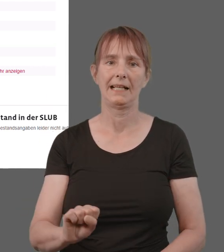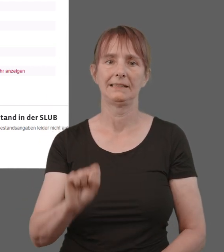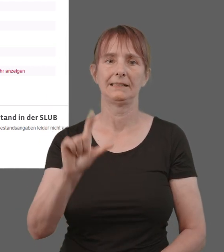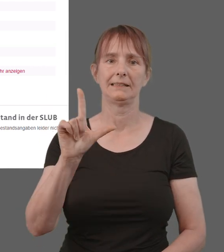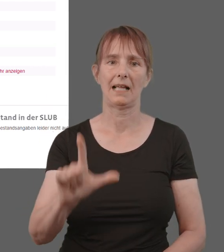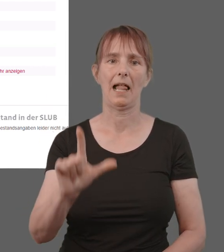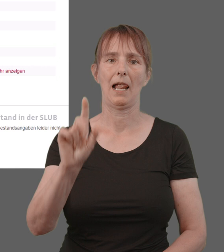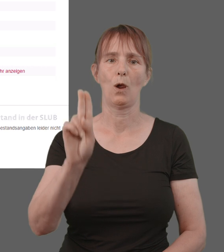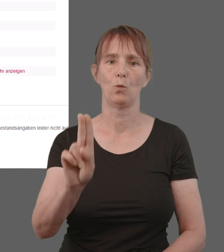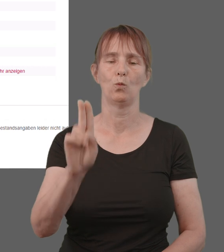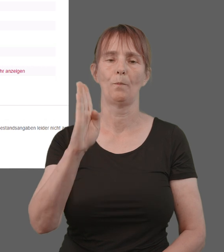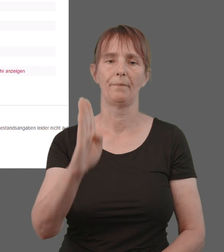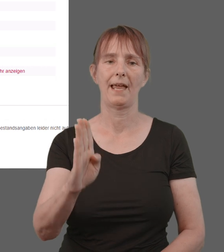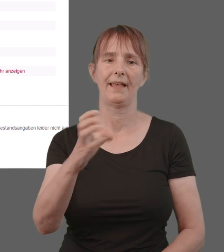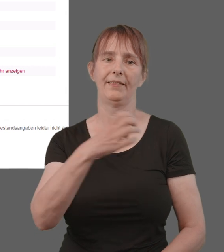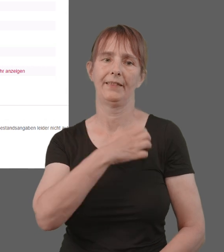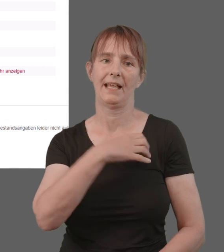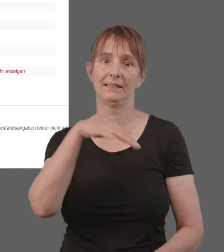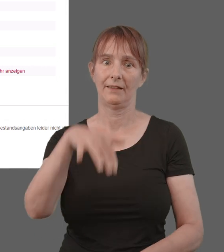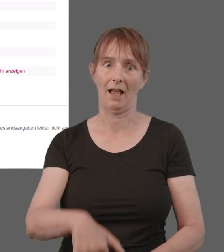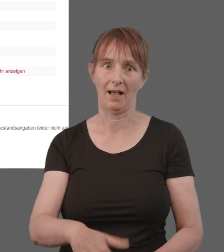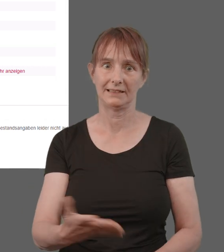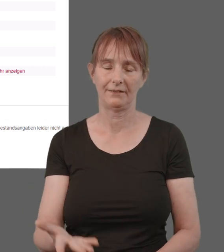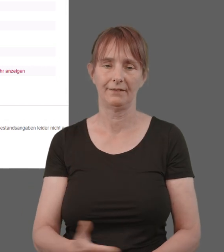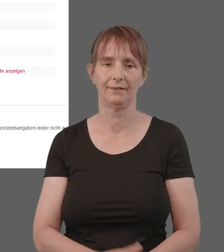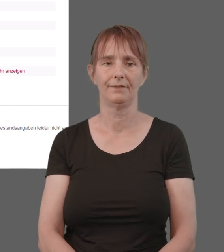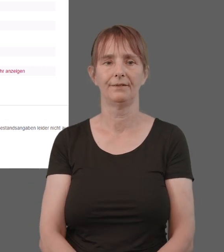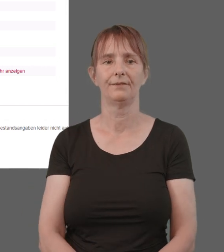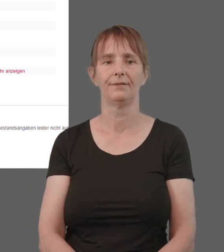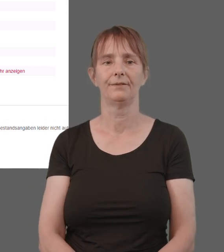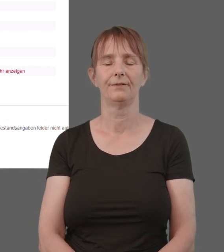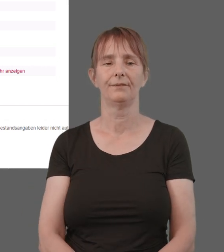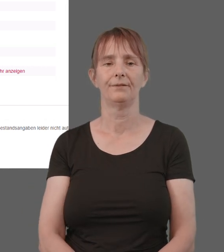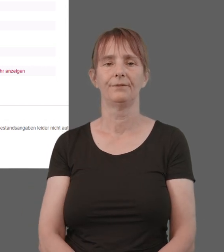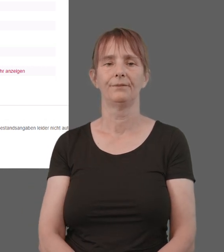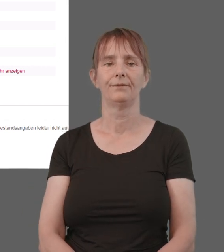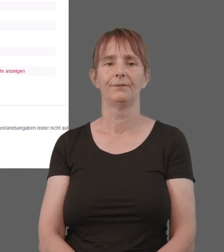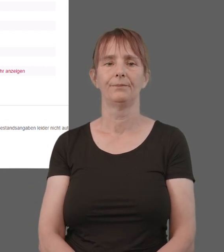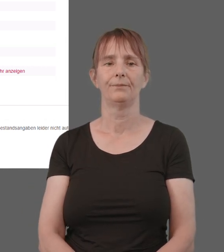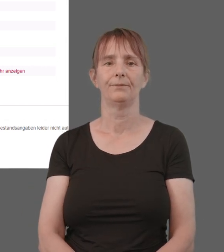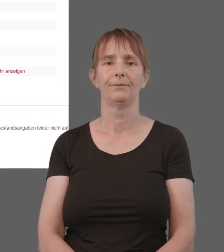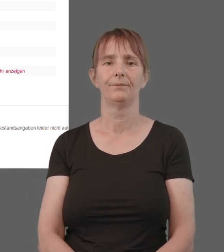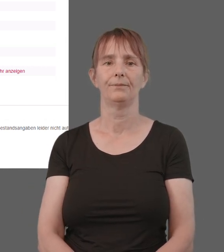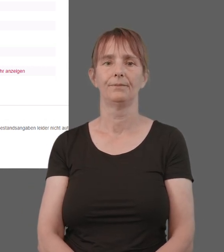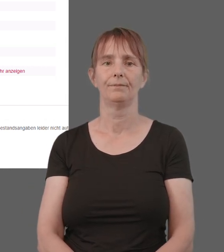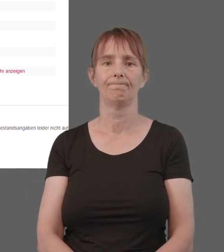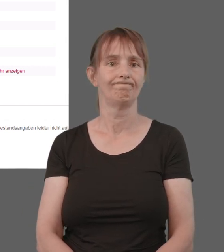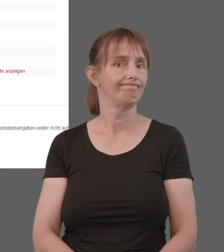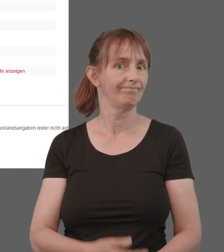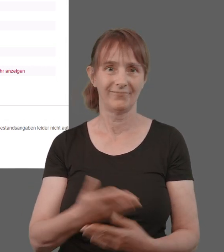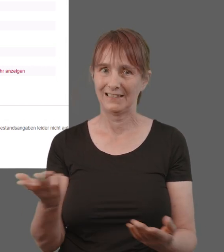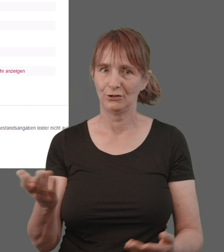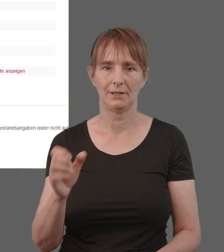aus anderen Bibliotheksverbünden wie z.B dem GBV oder dem KOBV, sollten Sie den Zeitschriftentitel